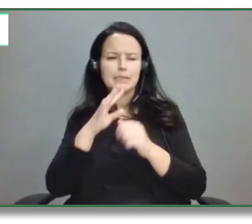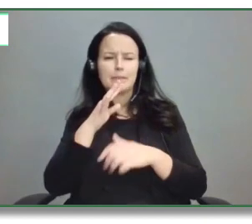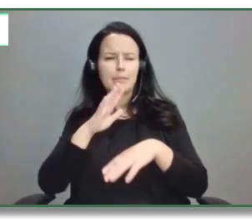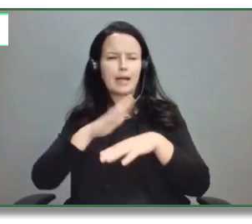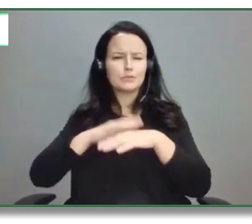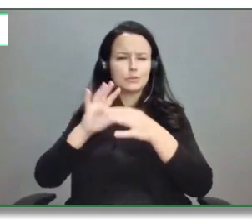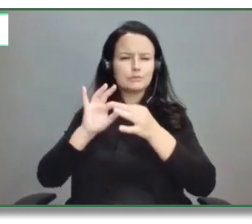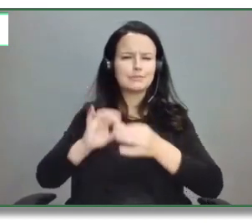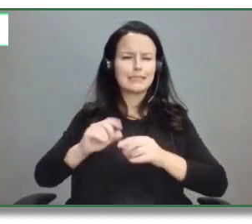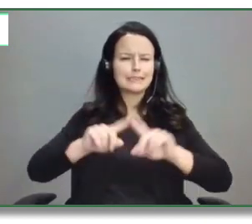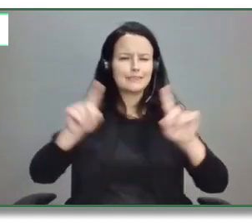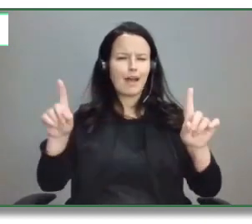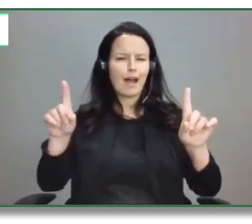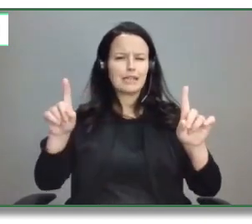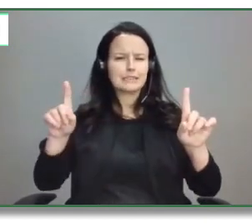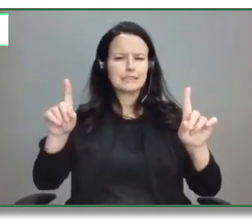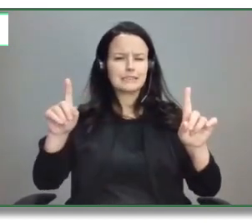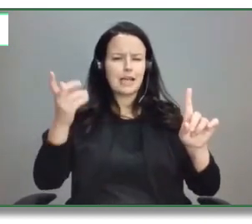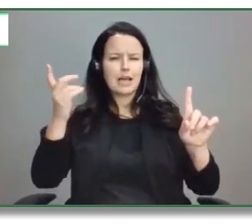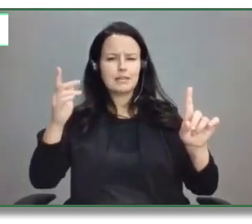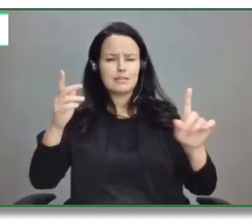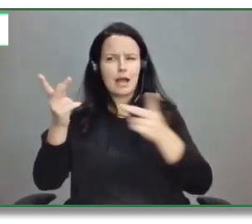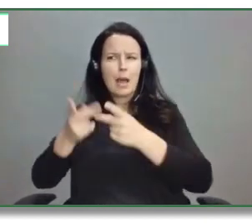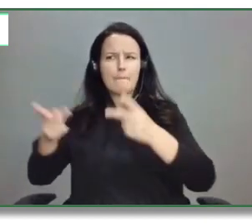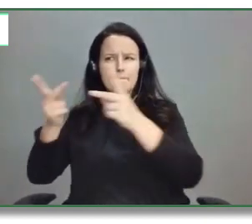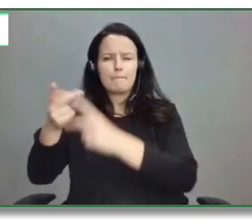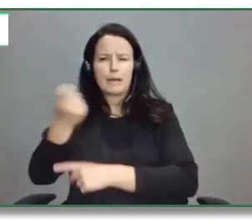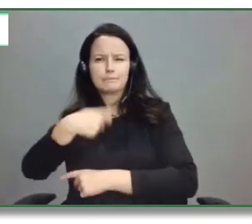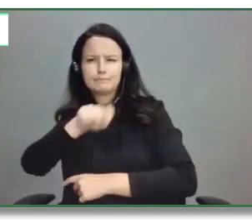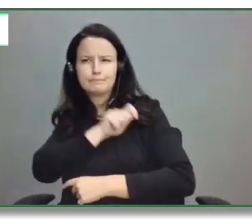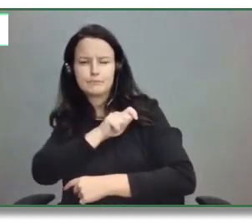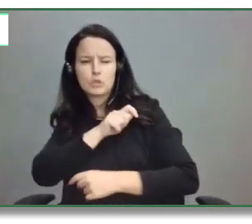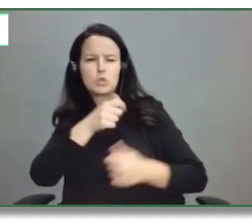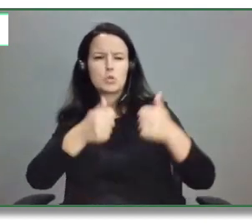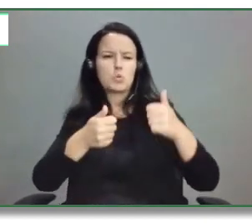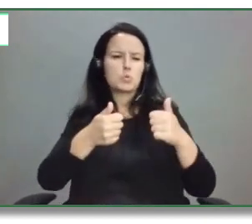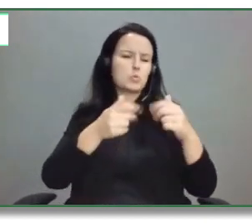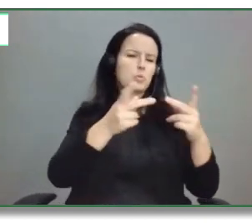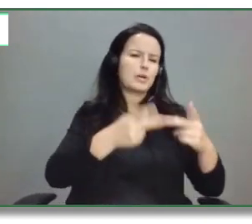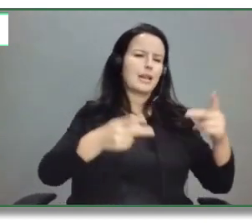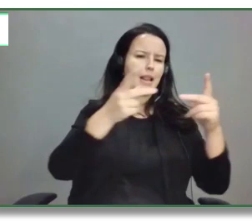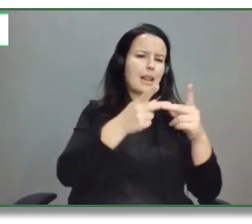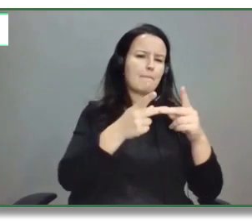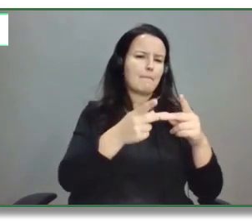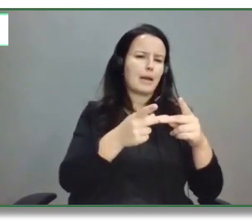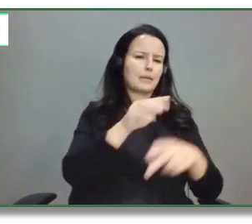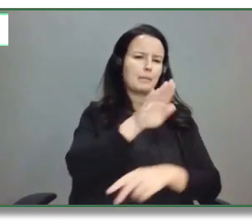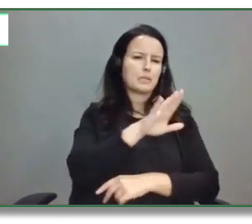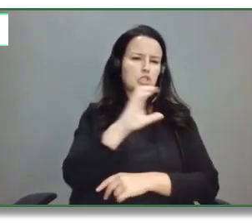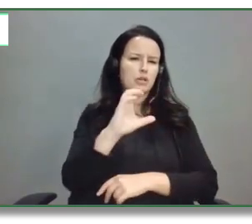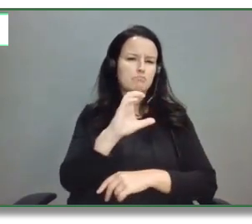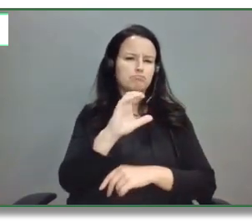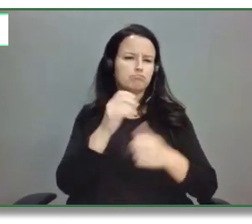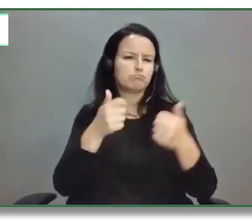vous avez constaté entre les parcs de la Britannique au Canada par rapport au parc en Espagne